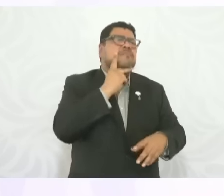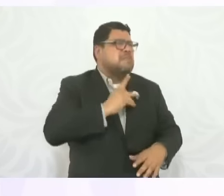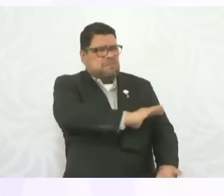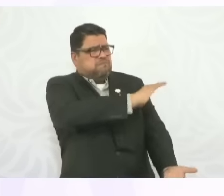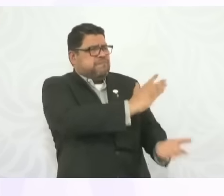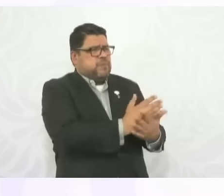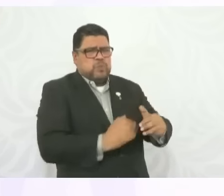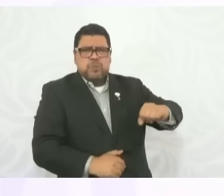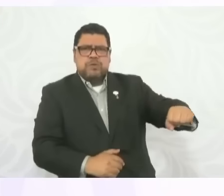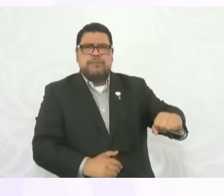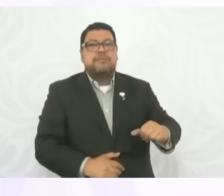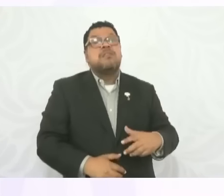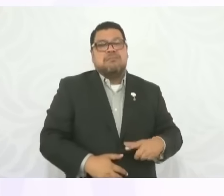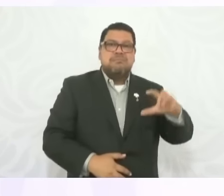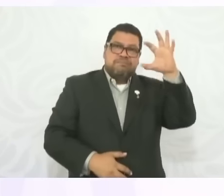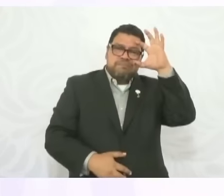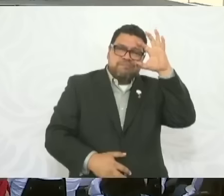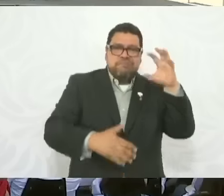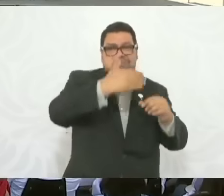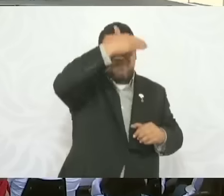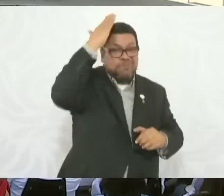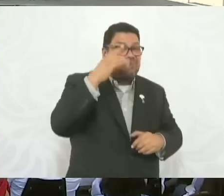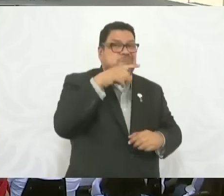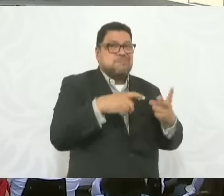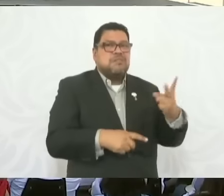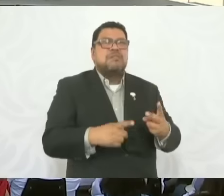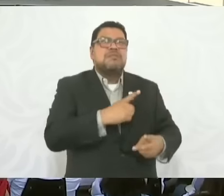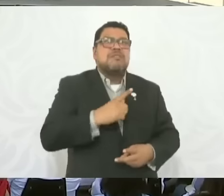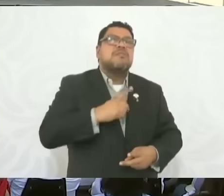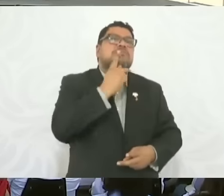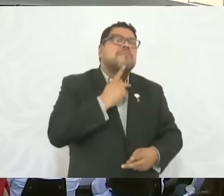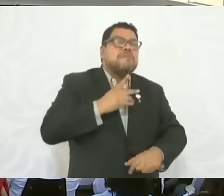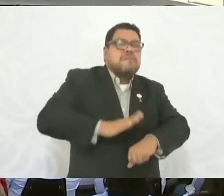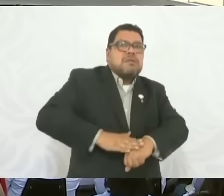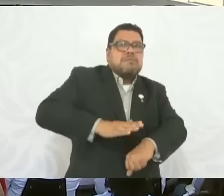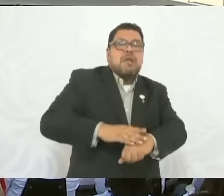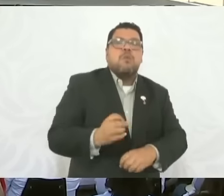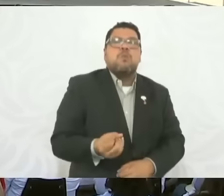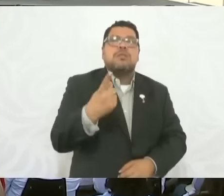Entre Calderón y Peña Nieto aumentó la deuda de Pemex hasta superar los 100,000 millones de